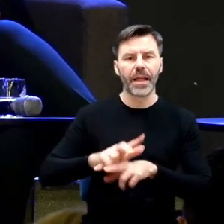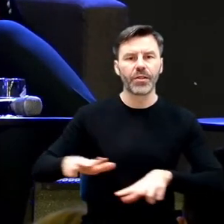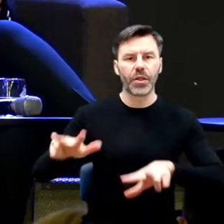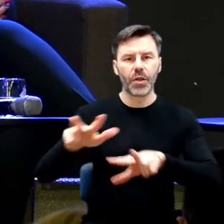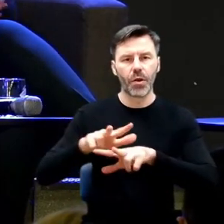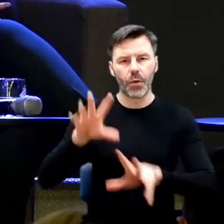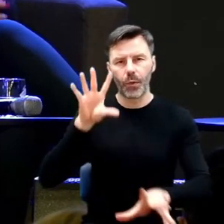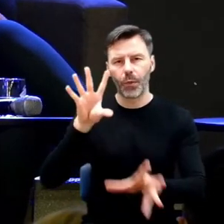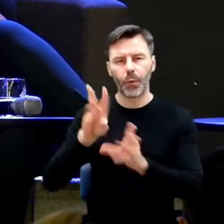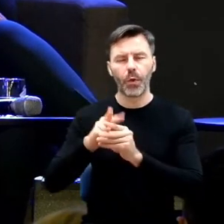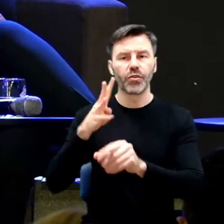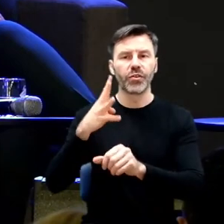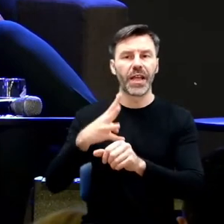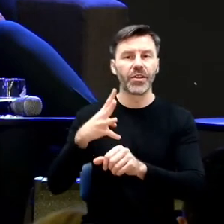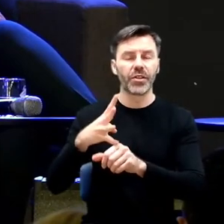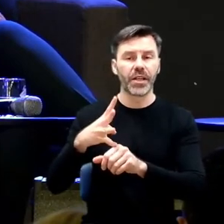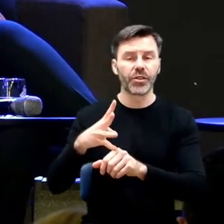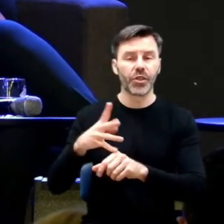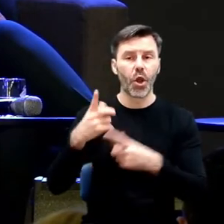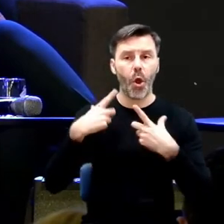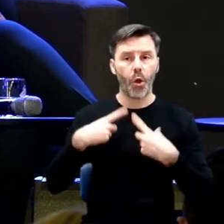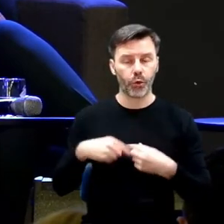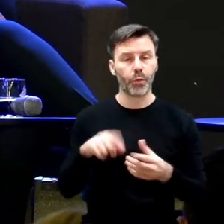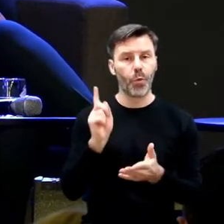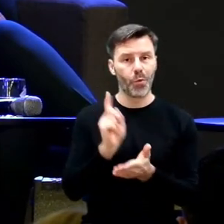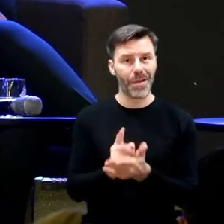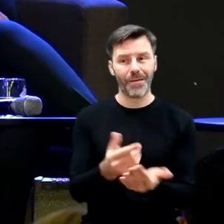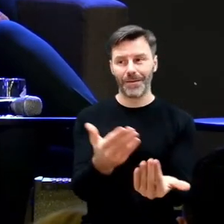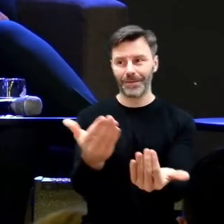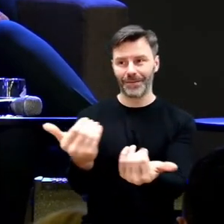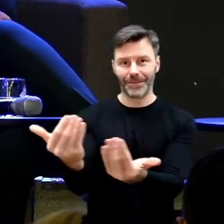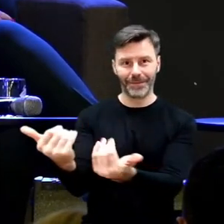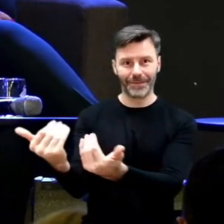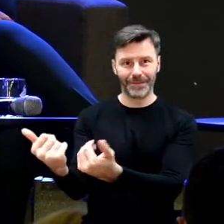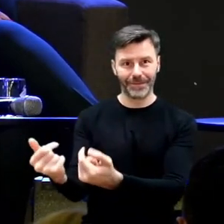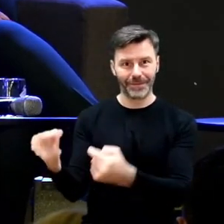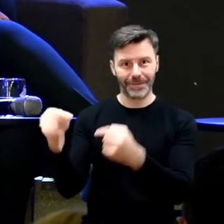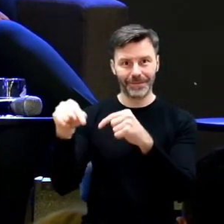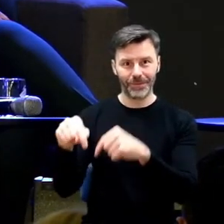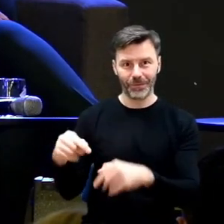Może niewielki, ale to też jest taki sposób trochę na przyciąganie nowych mieszkańców.